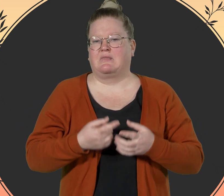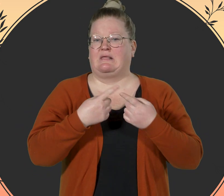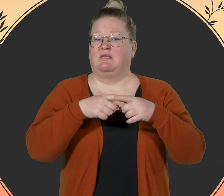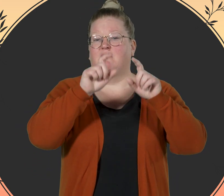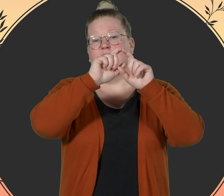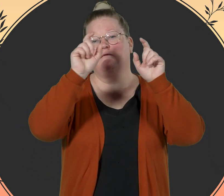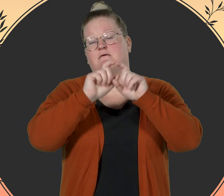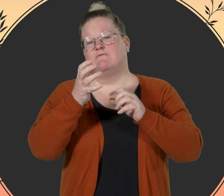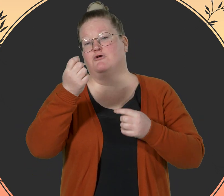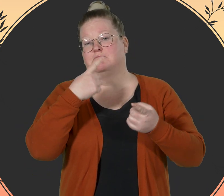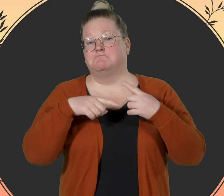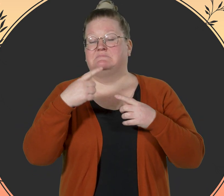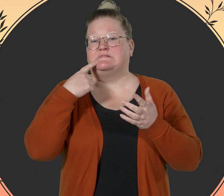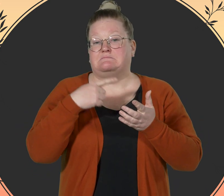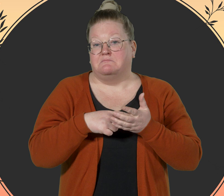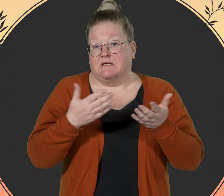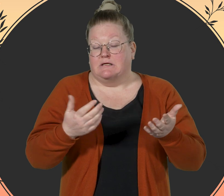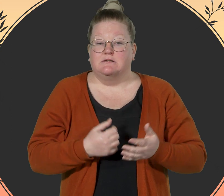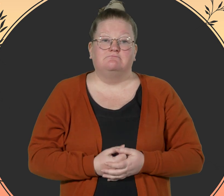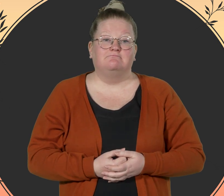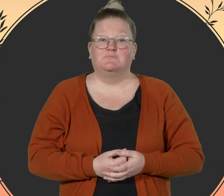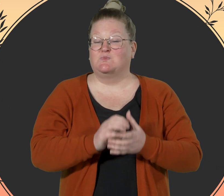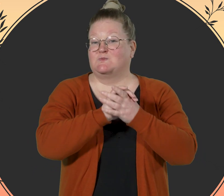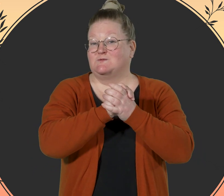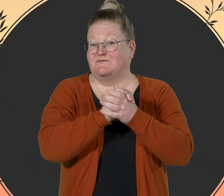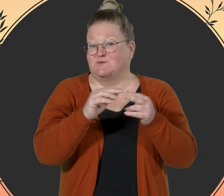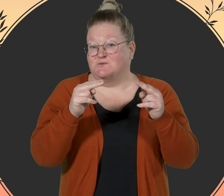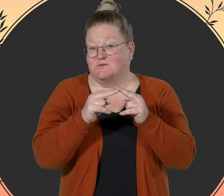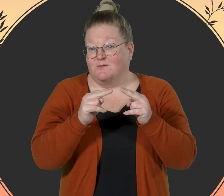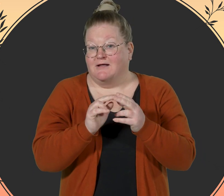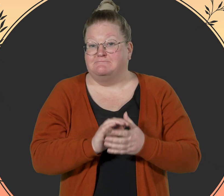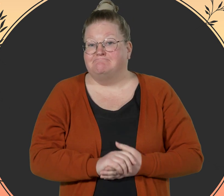Juttelemme eri asioista, kuten ystävyyssuhteista, -